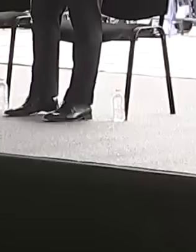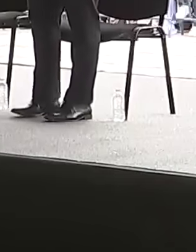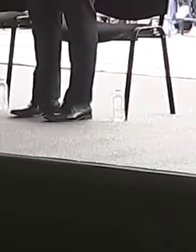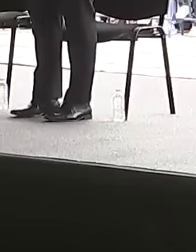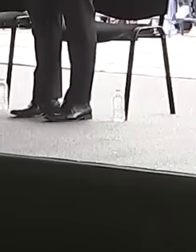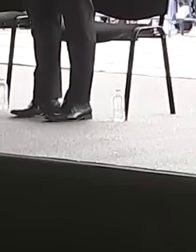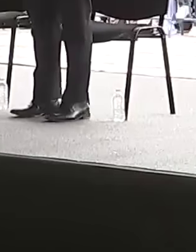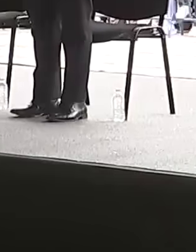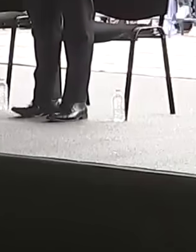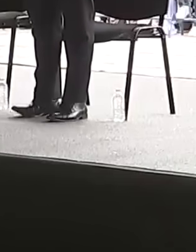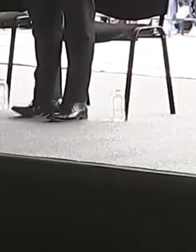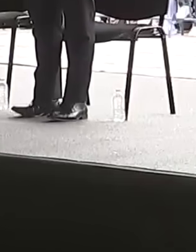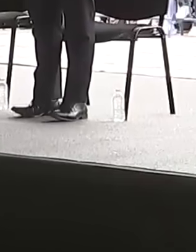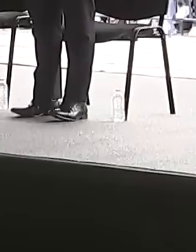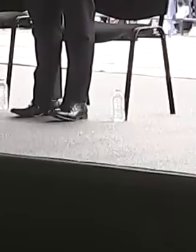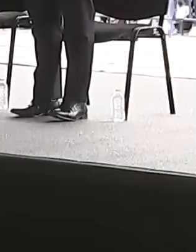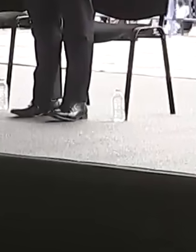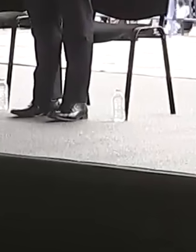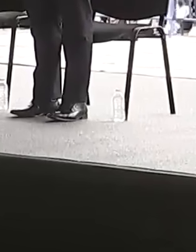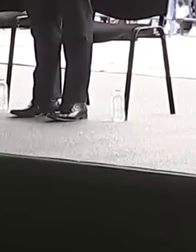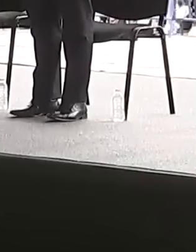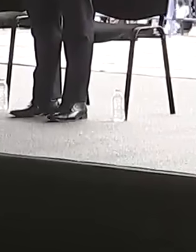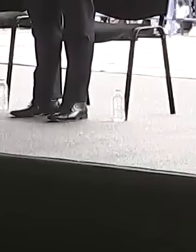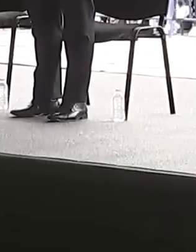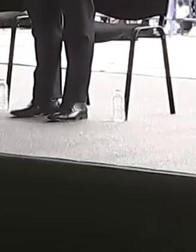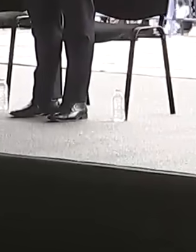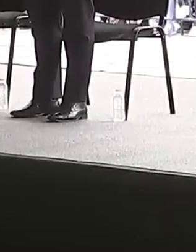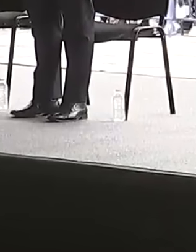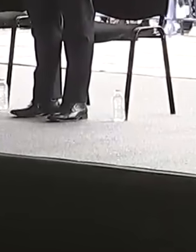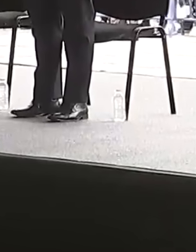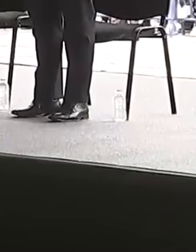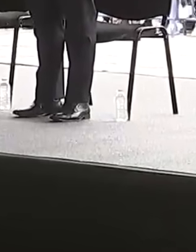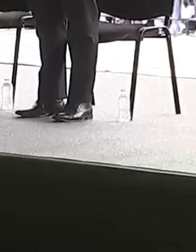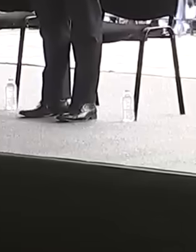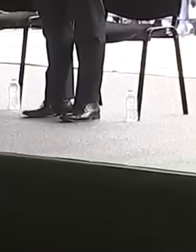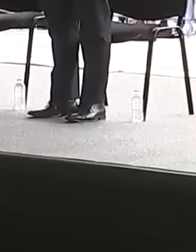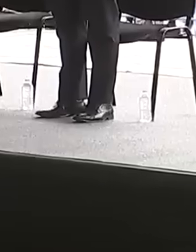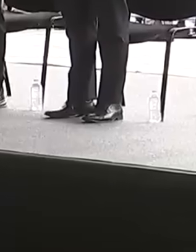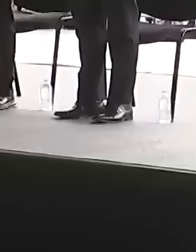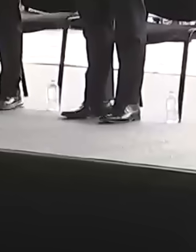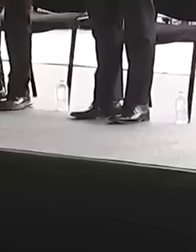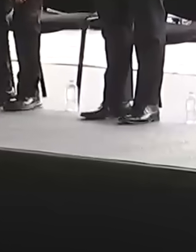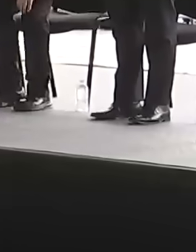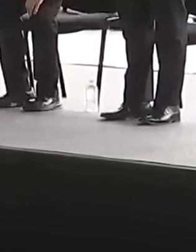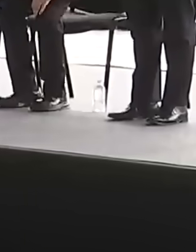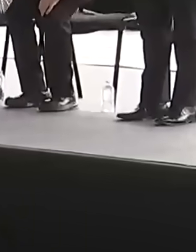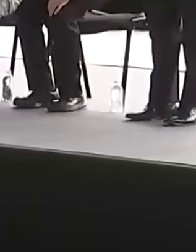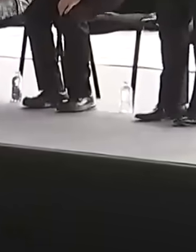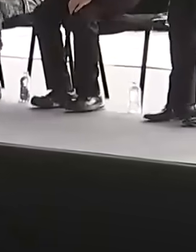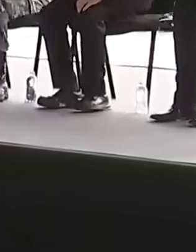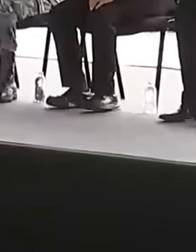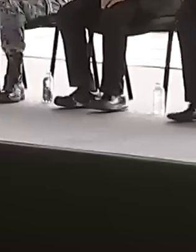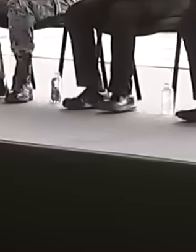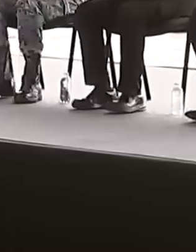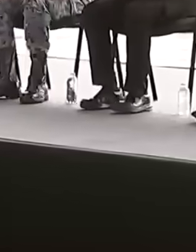La licenciada Rosaela Rodríguez Velázquez, secretaria de Gobernación, hará uso de la palabra.